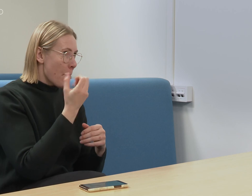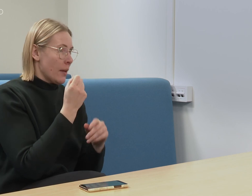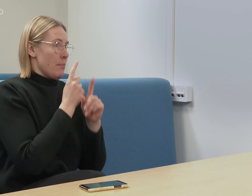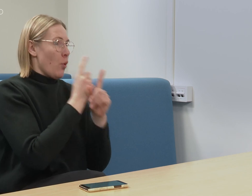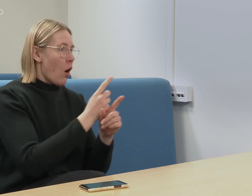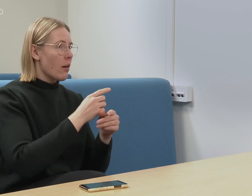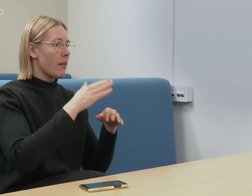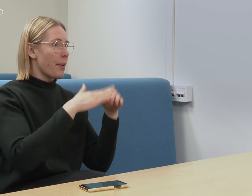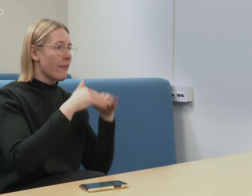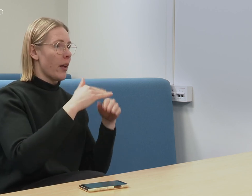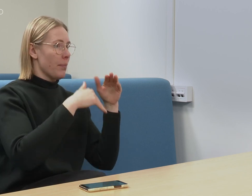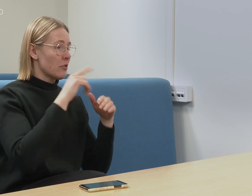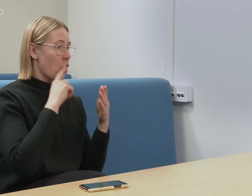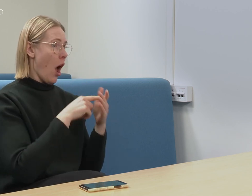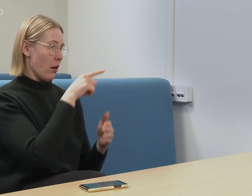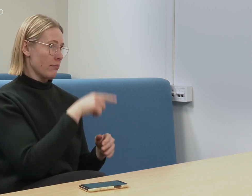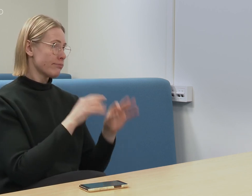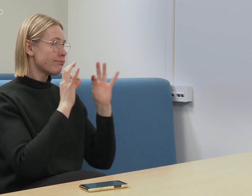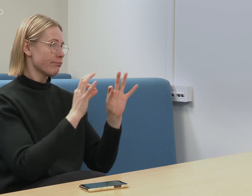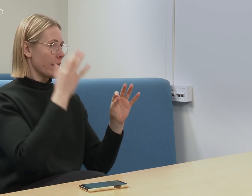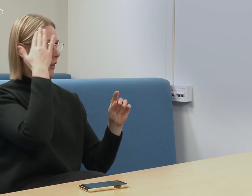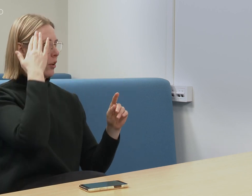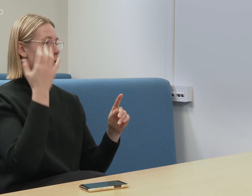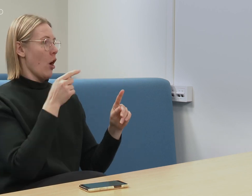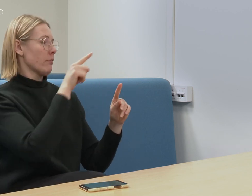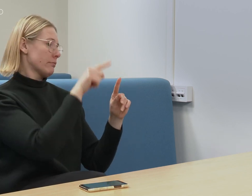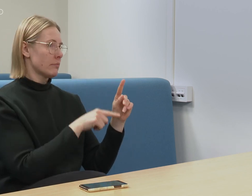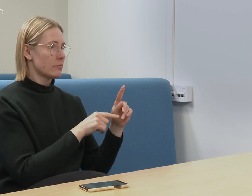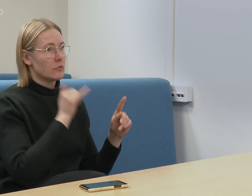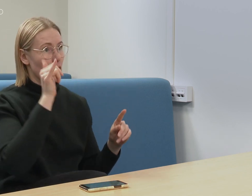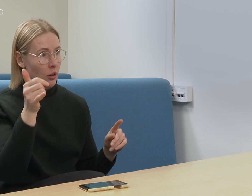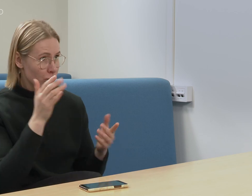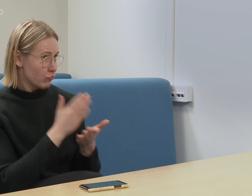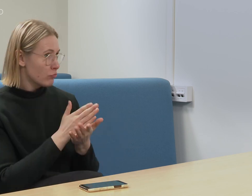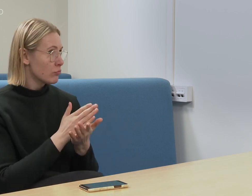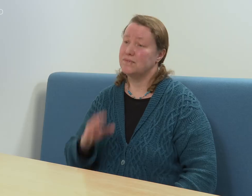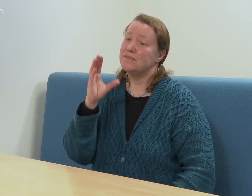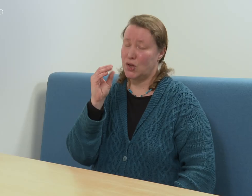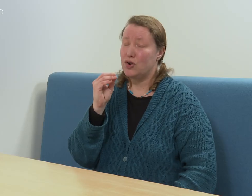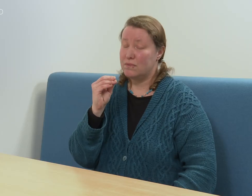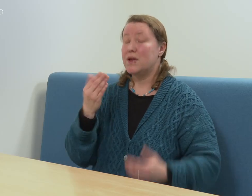ja luottaa siihen, että Kuurojen Liitto on pitänyt listan ajan tasalla? Kyllä vain.